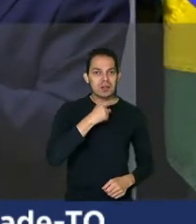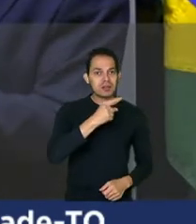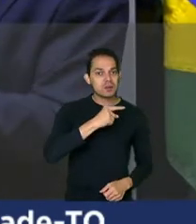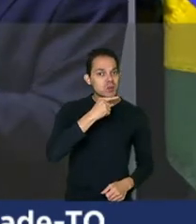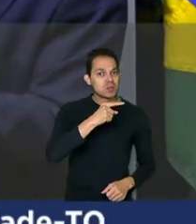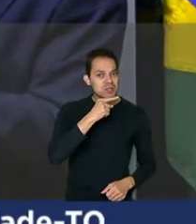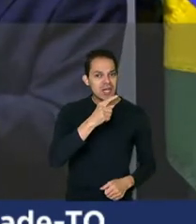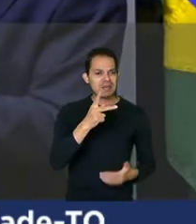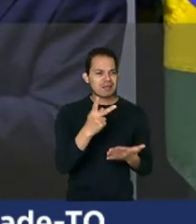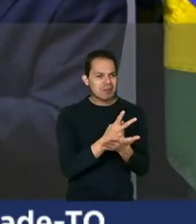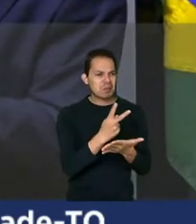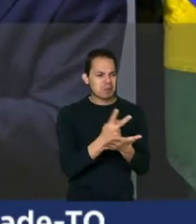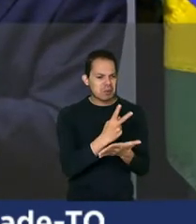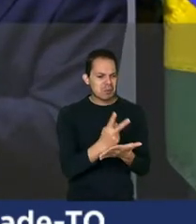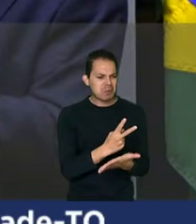UNIDOS DÁ CONTA DE CONTROLAR COISAS ERRADAS QUE ACONTECEM